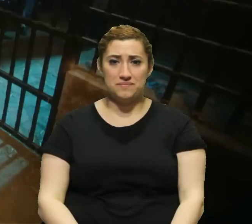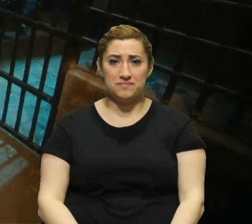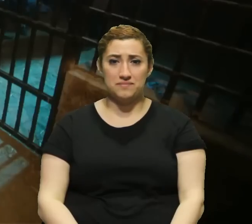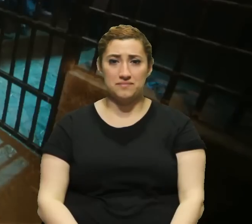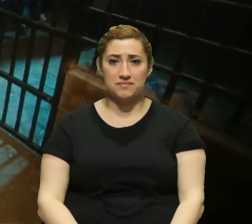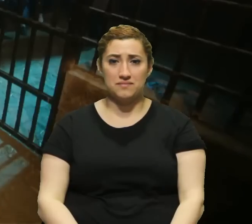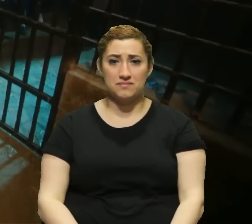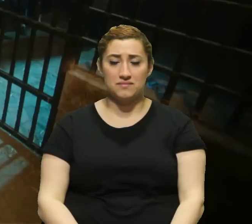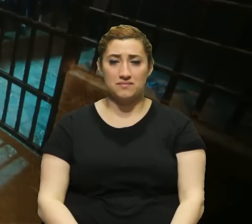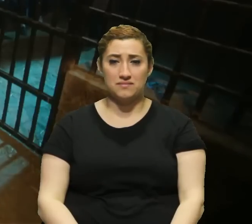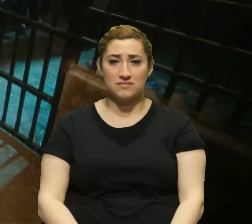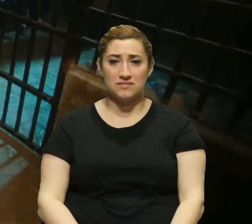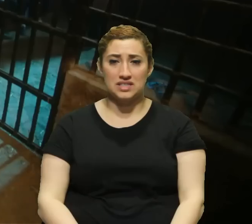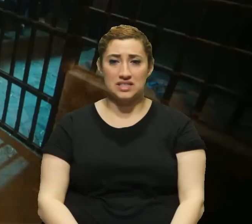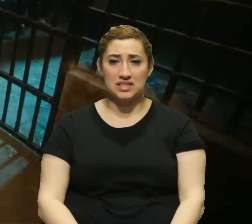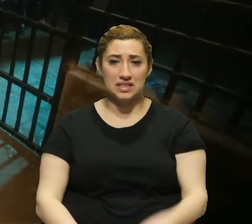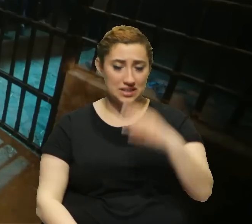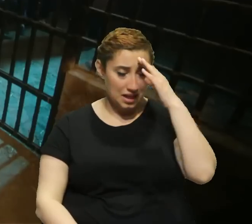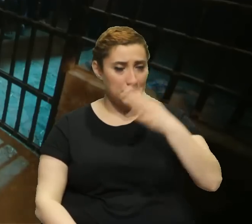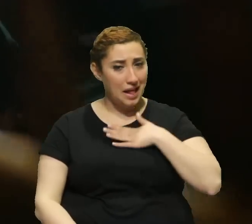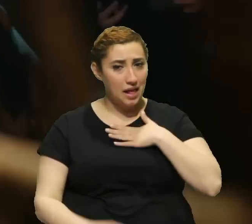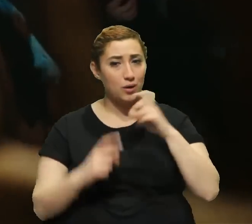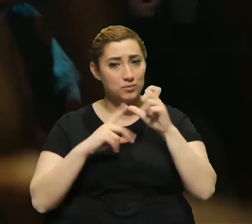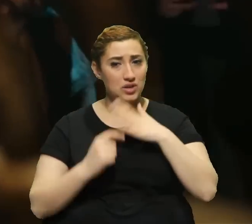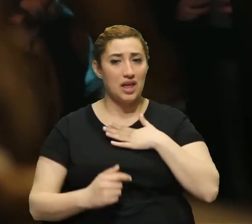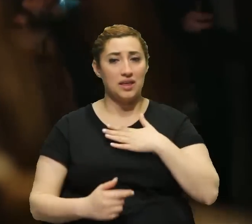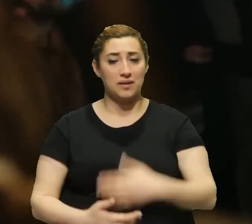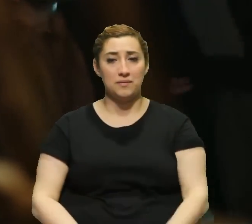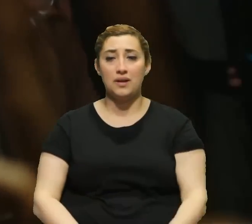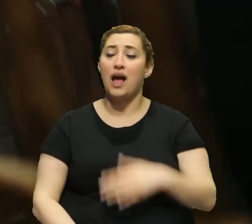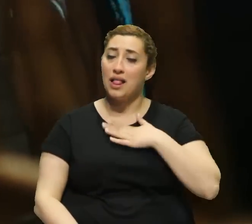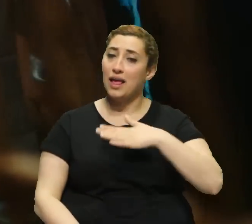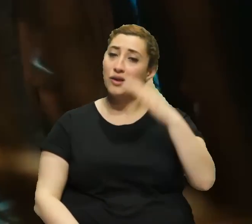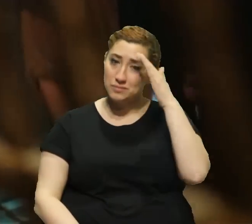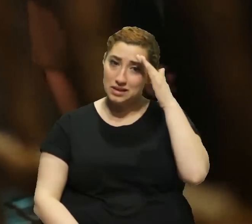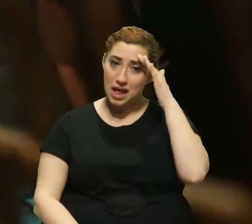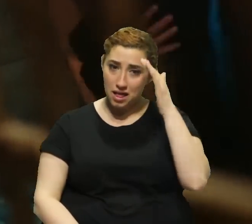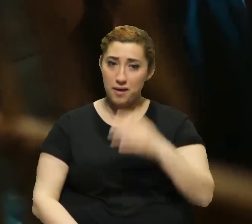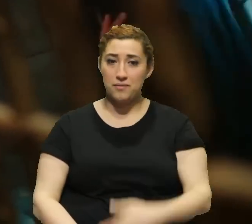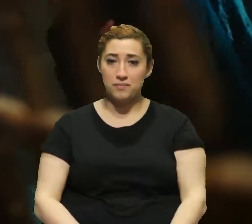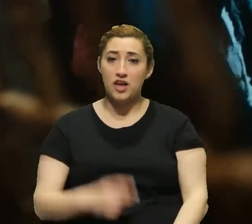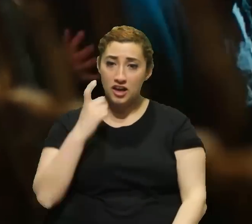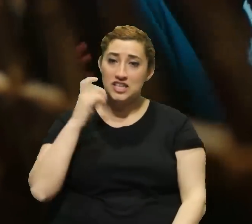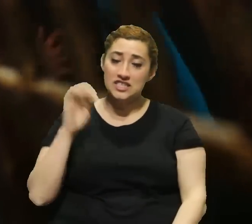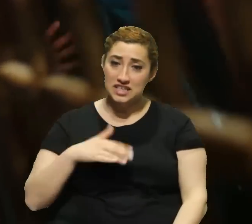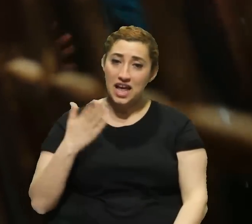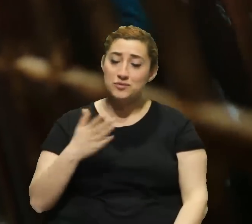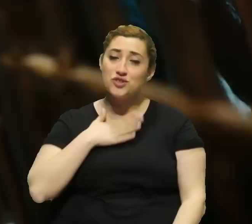(Şeyh) Hah, hah! -(Yunus) Selamünaleyküm Şeyh’im. Ve aleykümselam, hoş gelmişsiniz canlar.